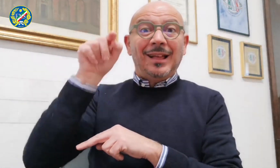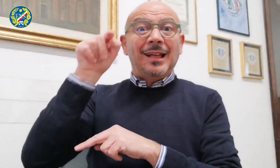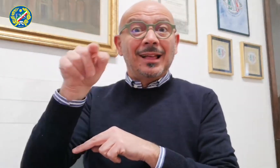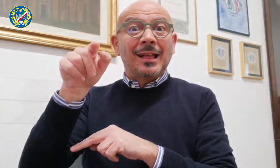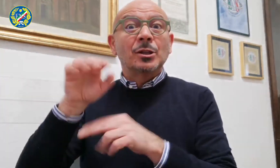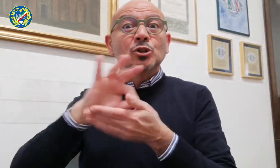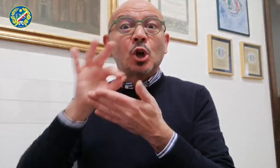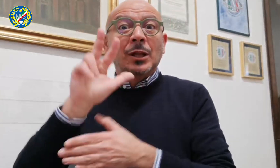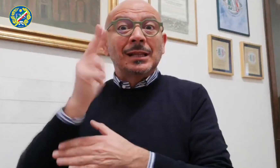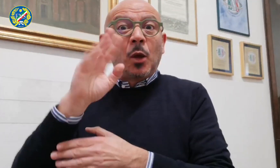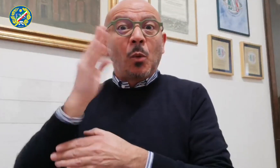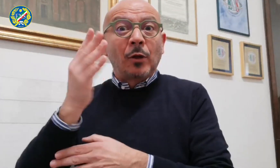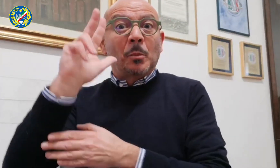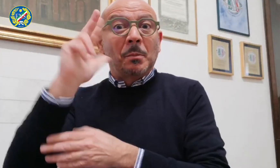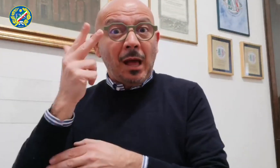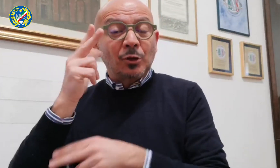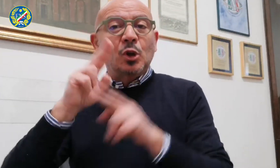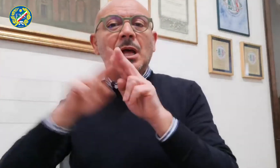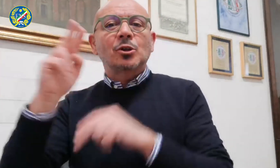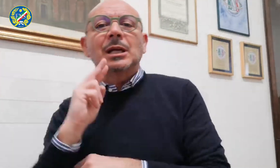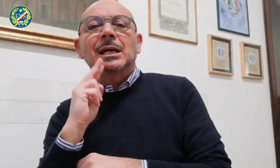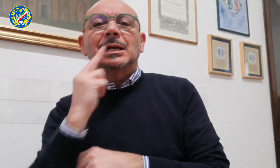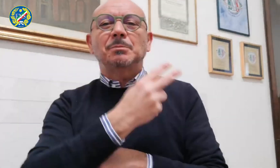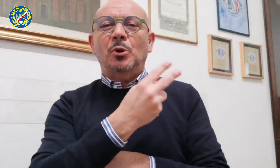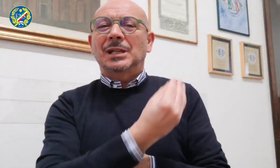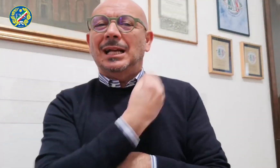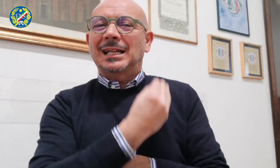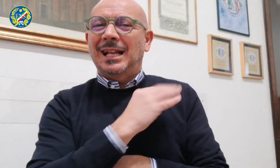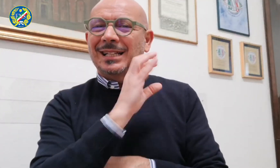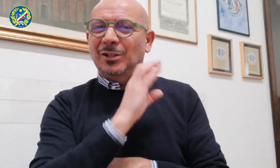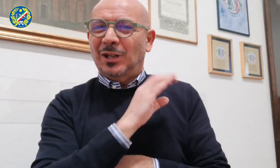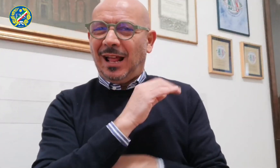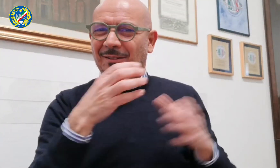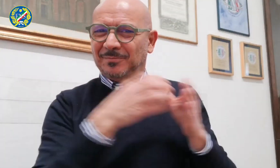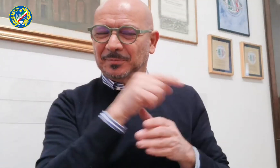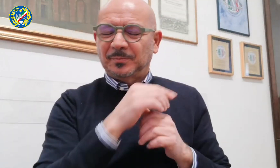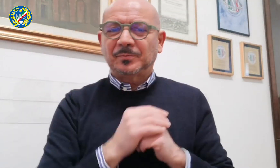Nei giorni 3 e 4 marzo la Nazionale ha risposto alla richiesta dei regionali.